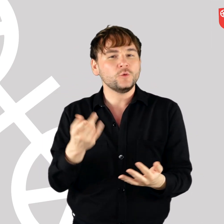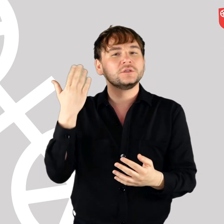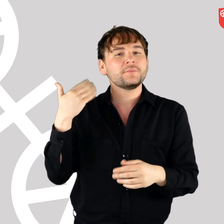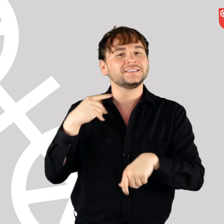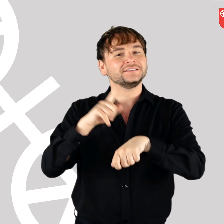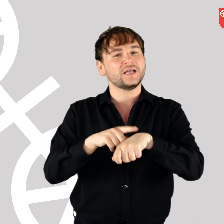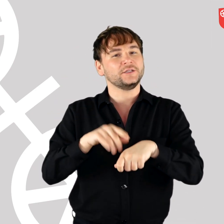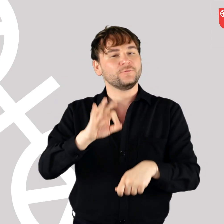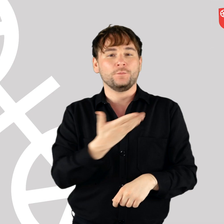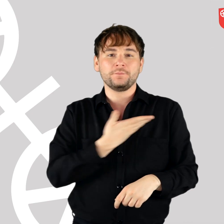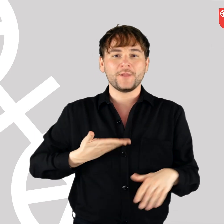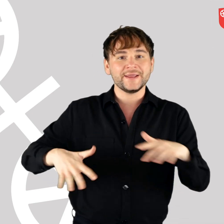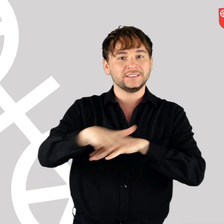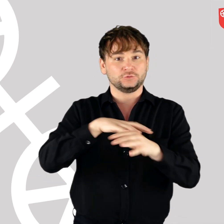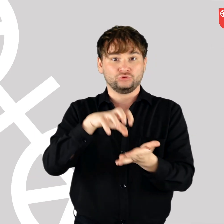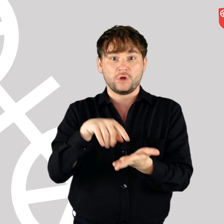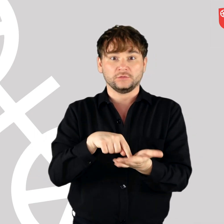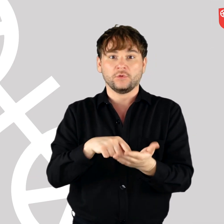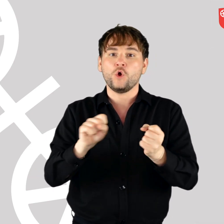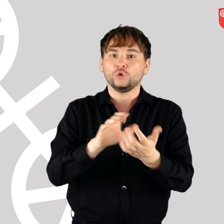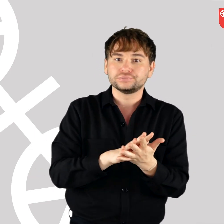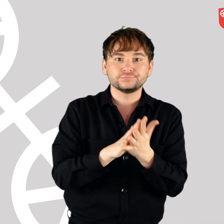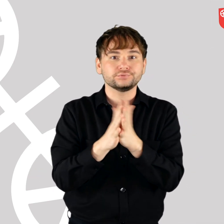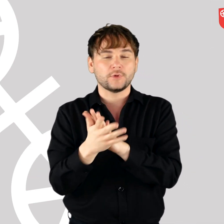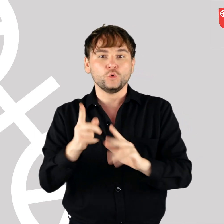Auch für die Stadt Mainz war die Zeit Gutenbergs ein Wendepunkt,